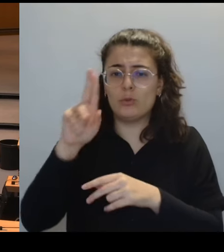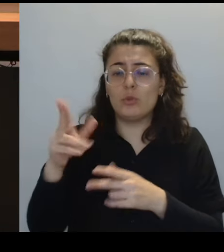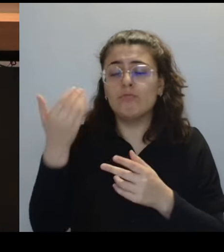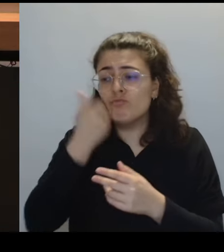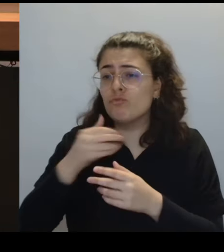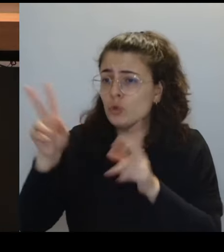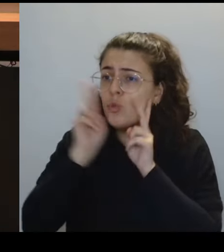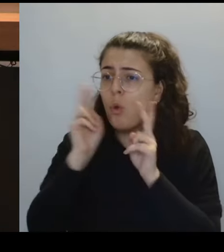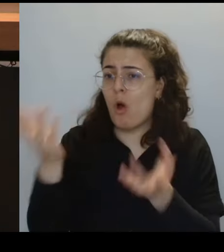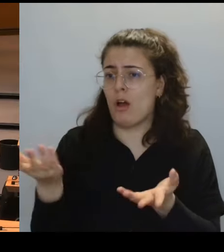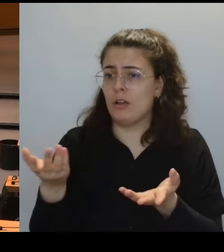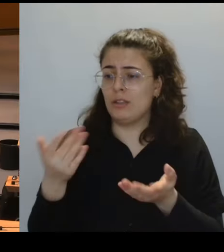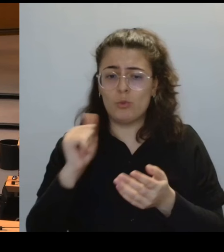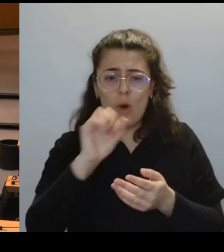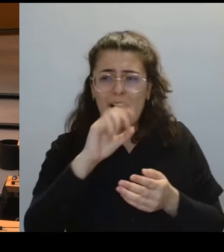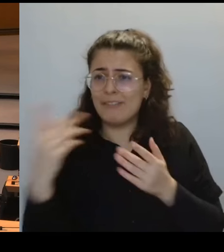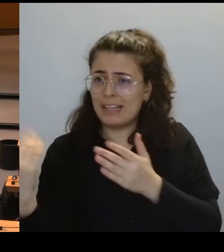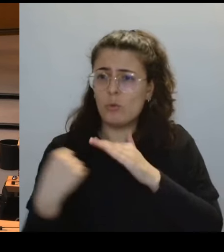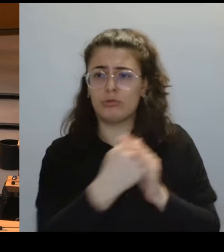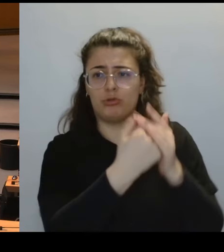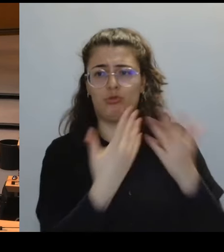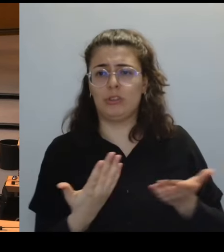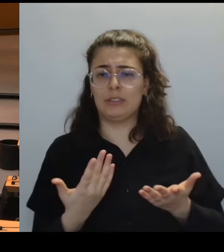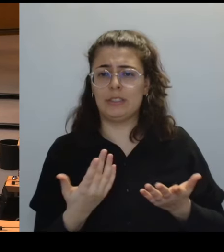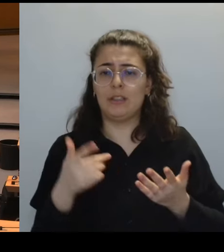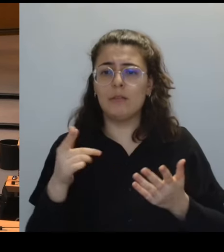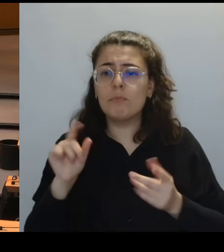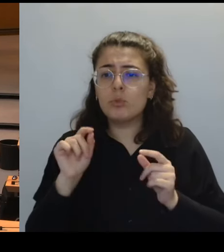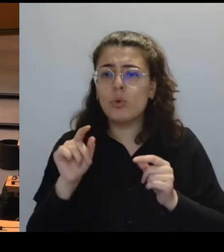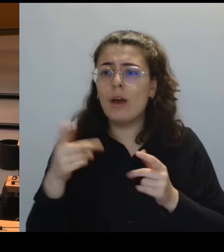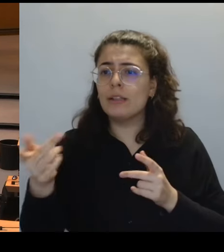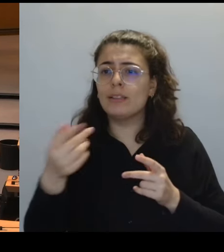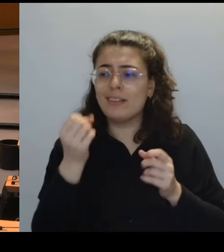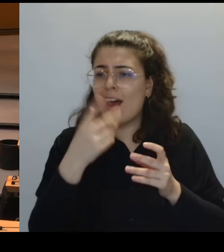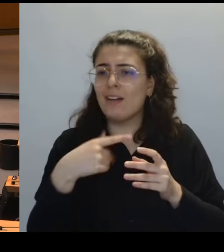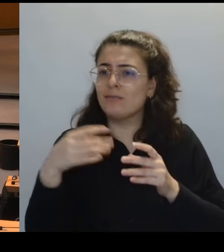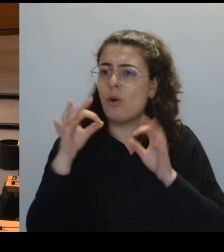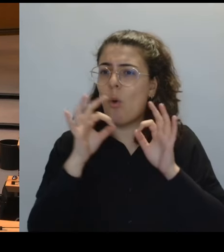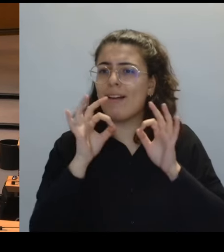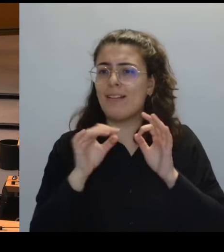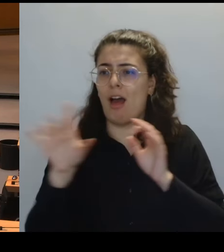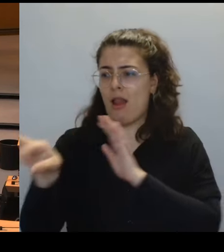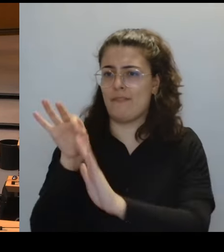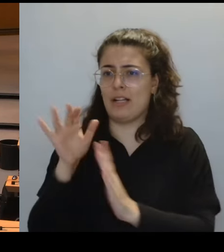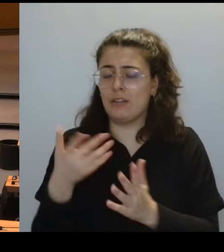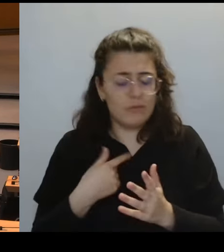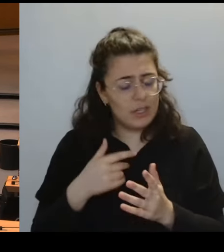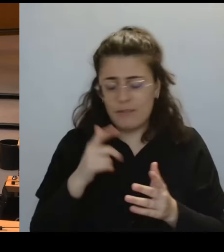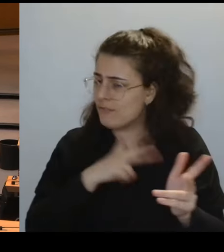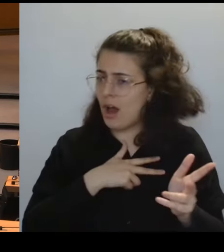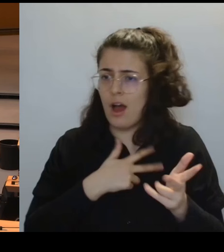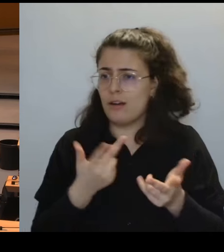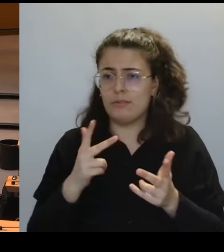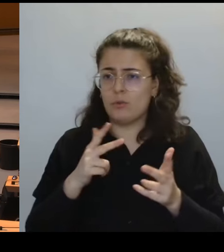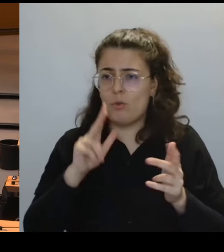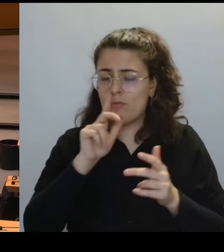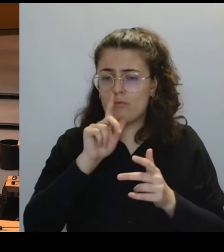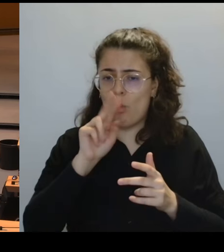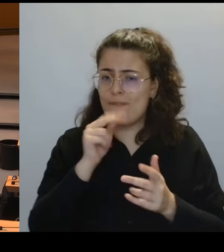Leute dann lieber das Original wählen. Unverantwortlich ist auch, dass heute Morgen der CDU Fraktionsvorsitzende